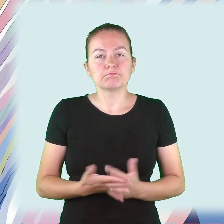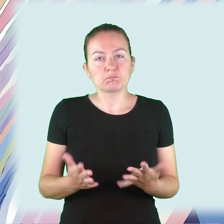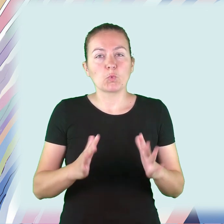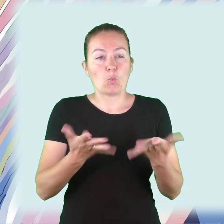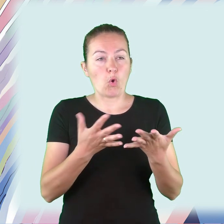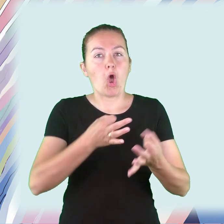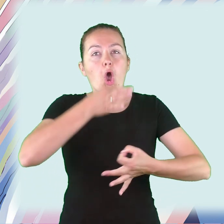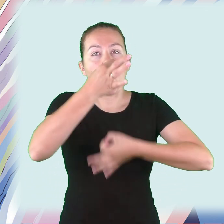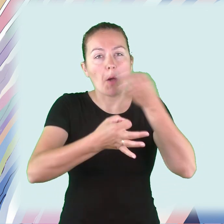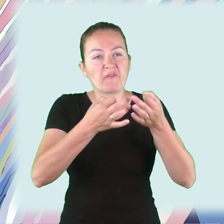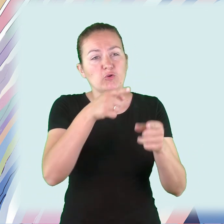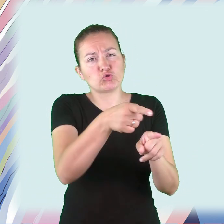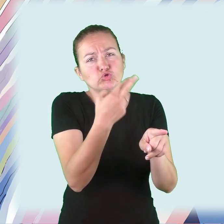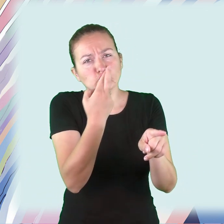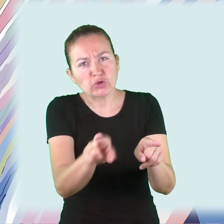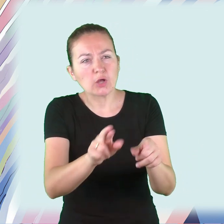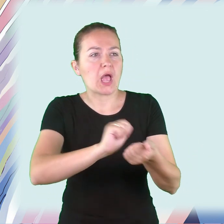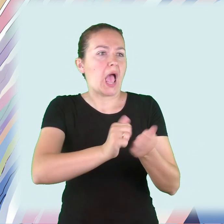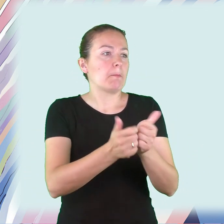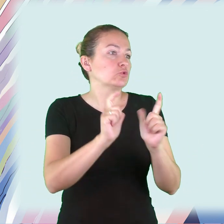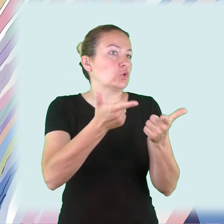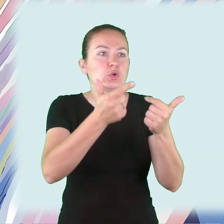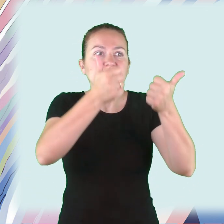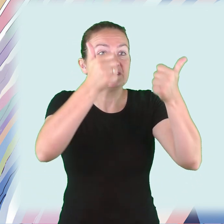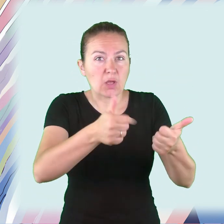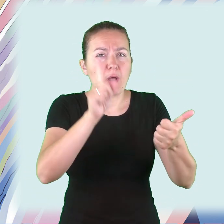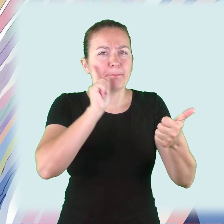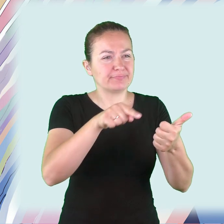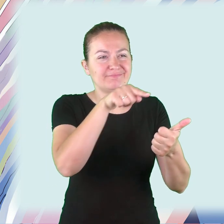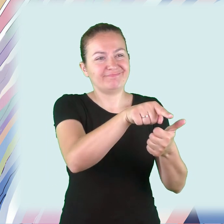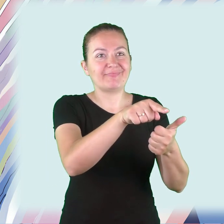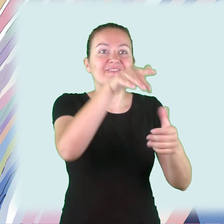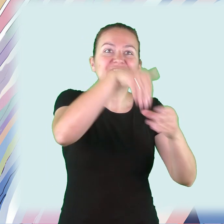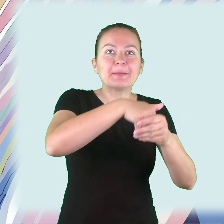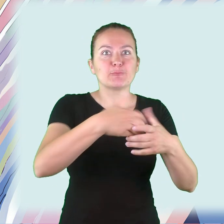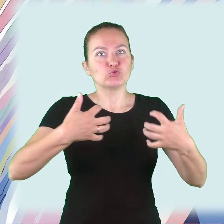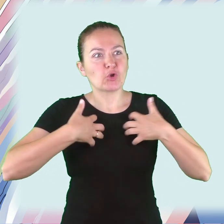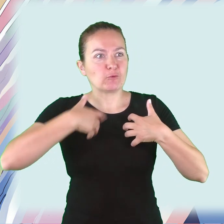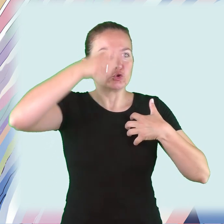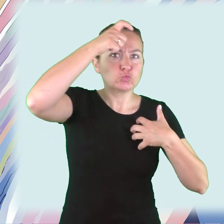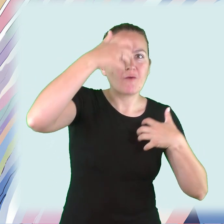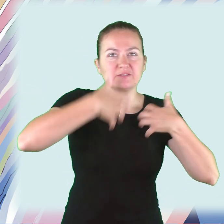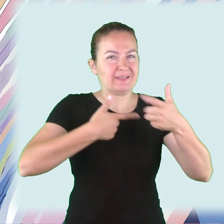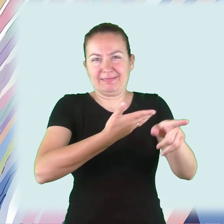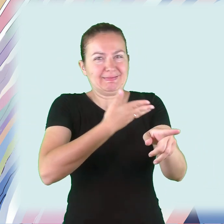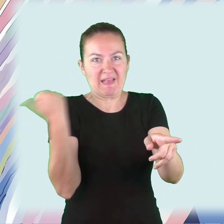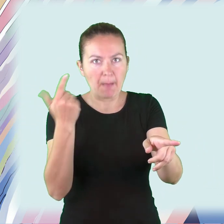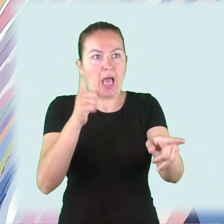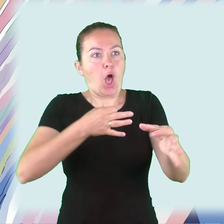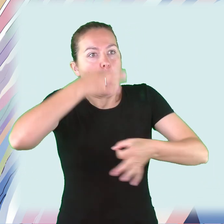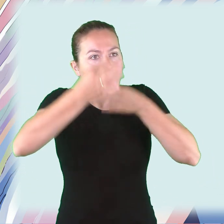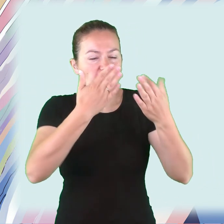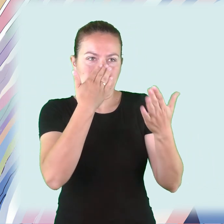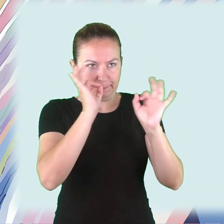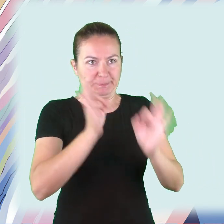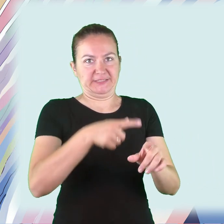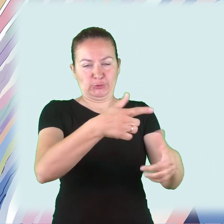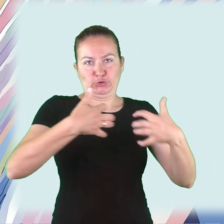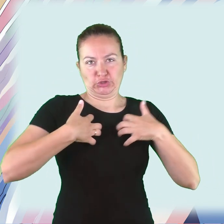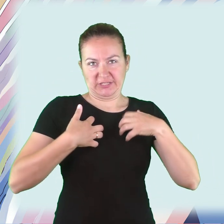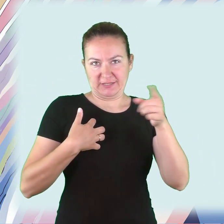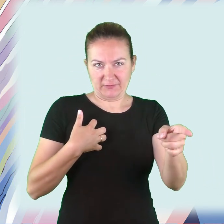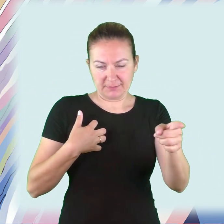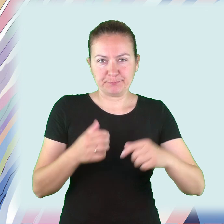Ożywienie (animizacja) to przedstawienie jakiegoś przedmiotu lub zjawiska jak coś żywego.